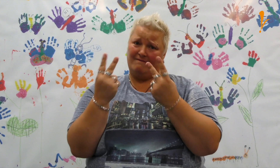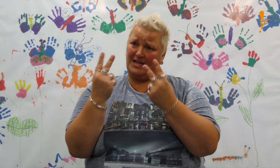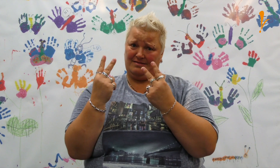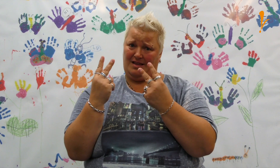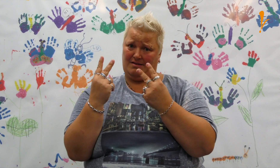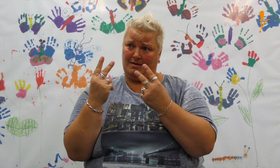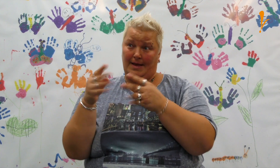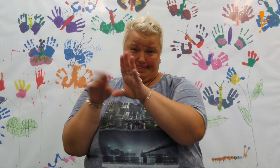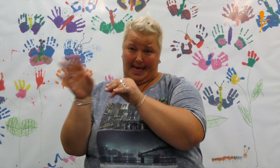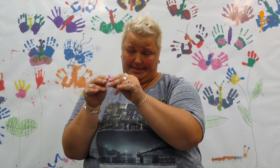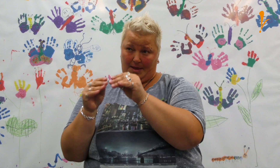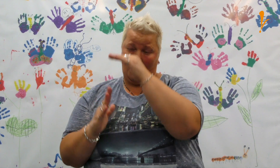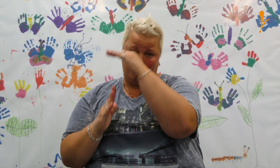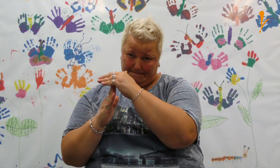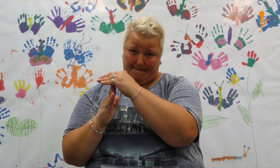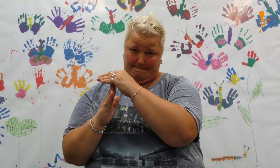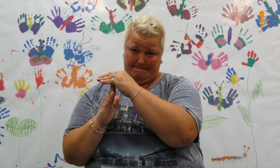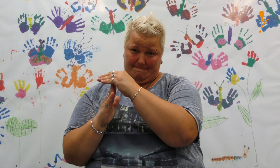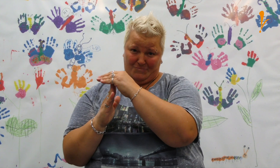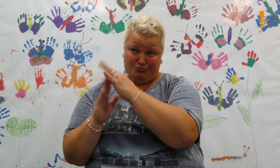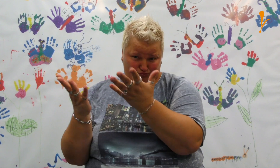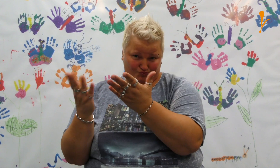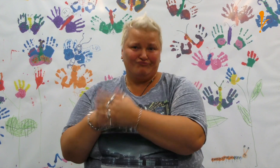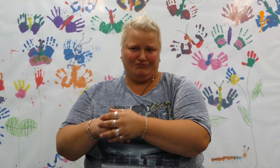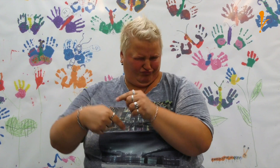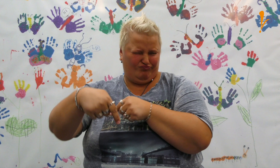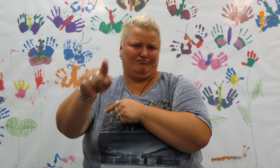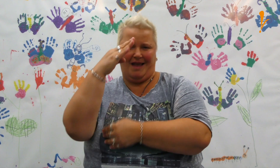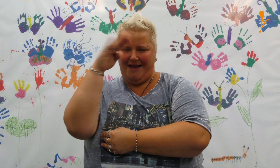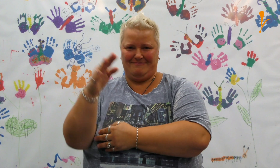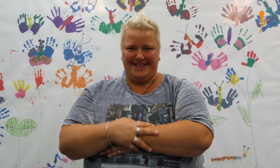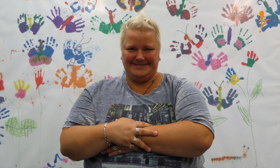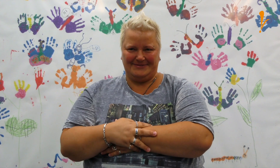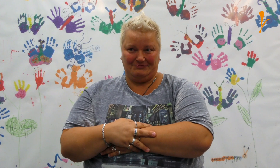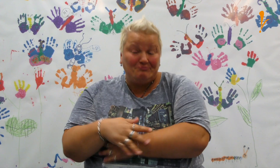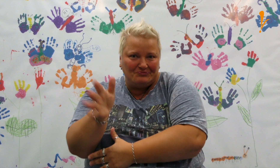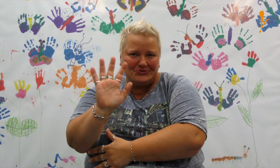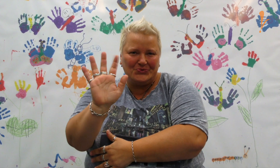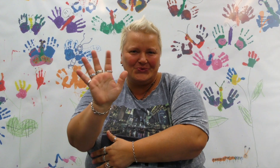Wichtig: Die Teilnehmerzahl ist begrenzt. Also schnell anmelden. Tschüss!!!